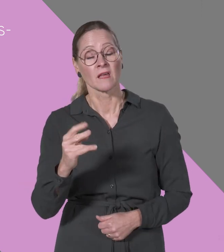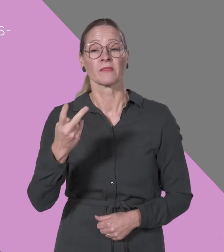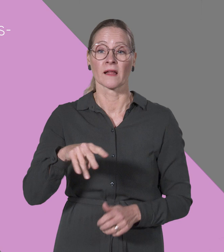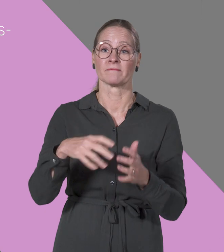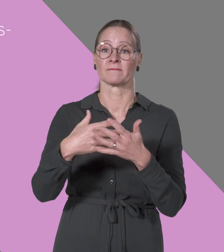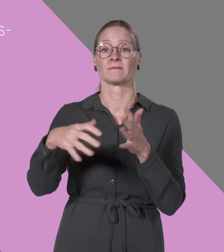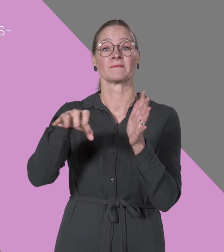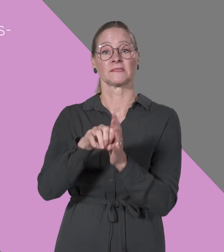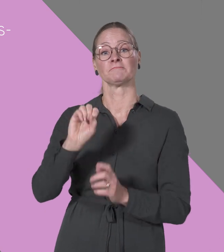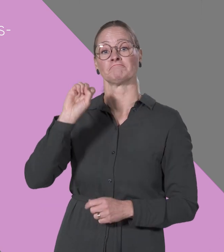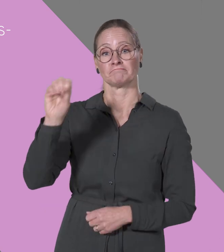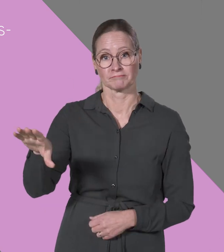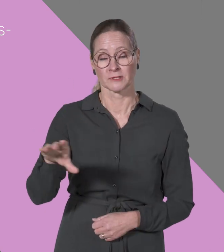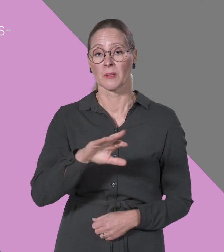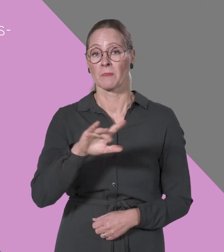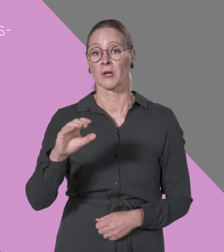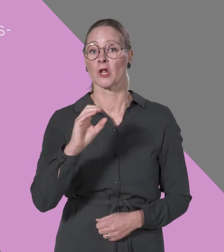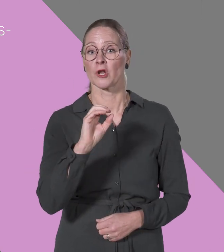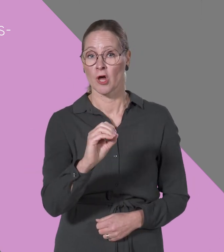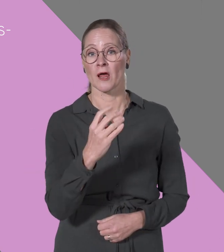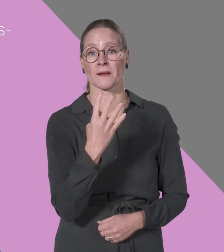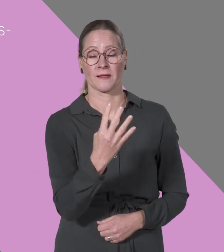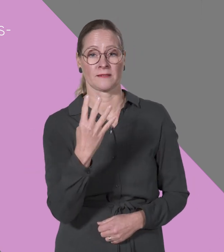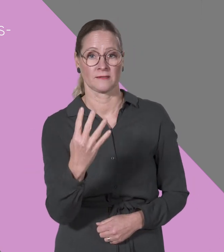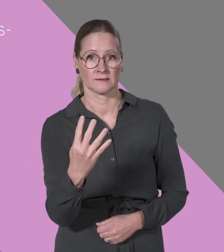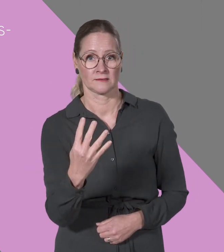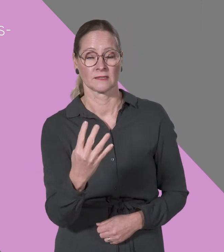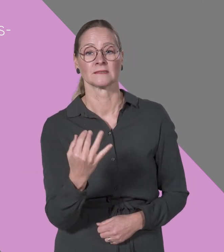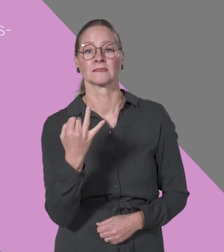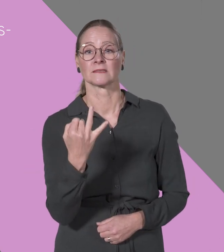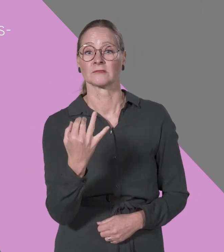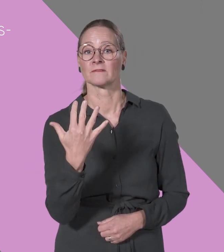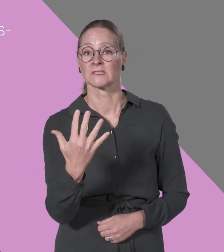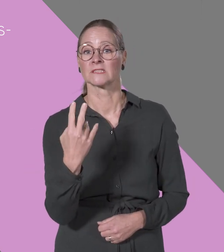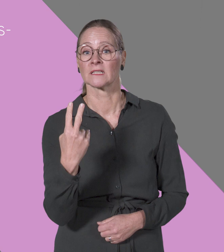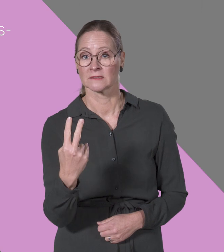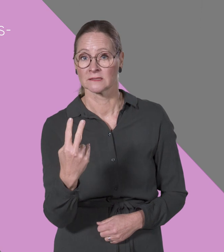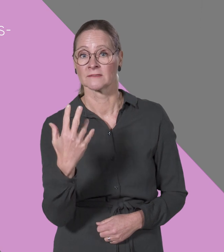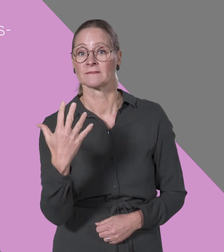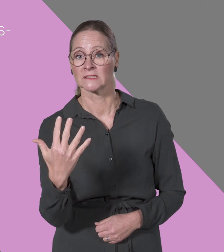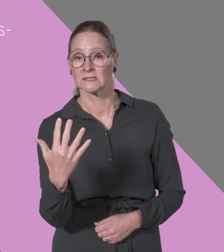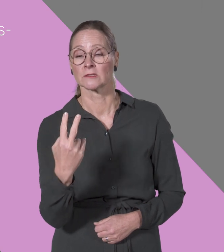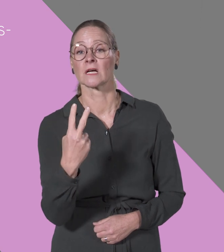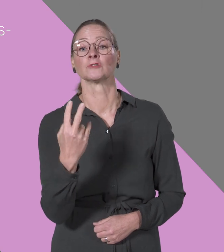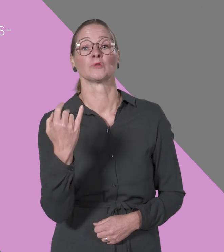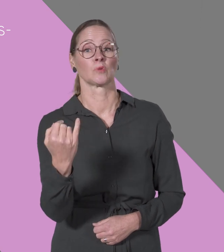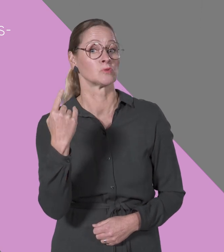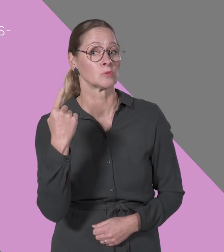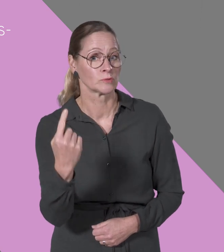tai numeroon 044-7525261.